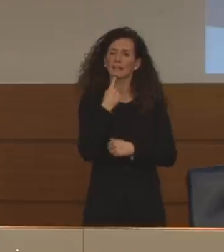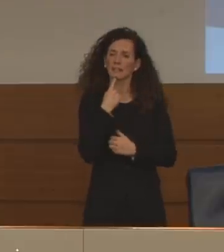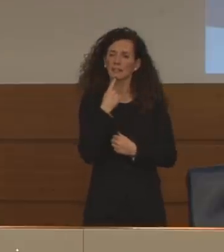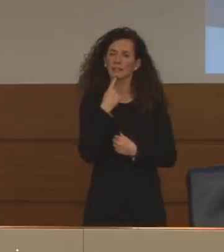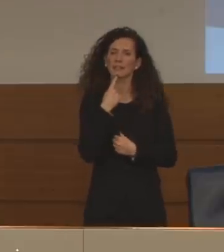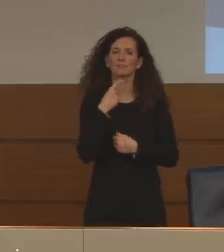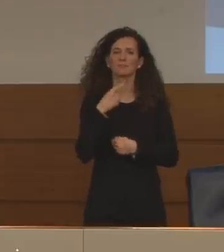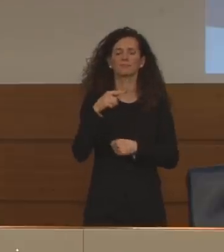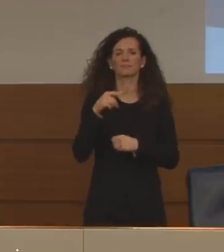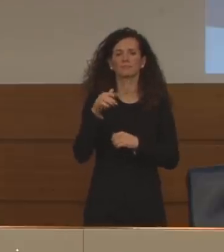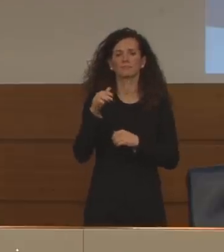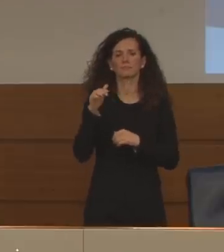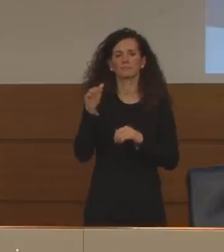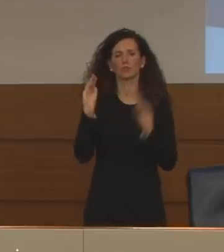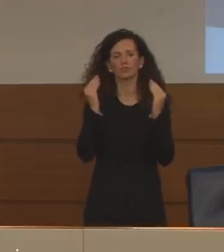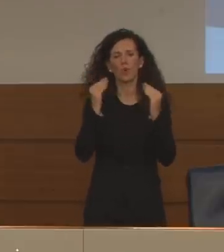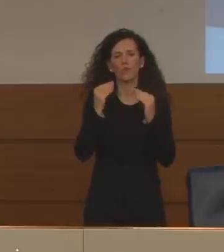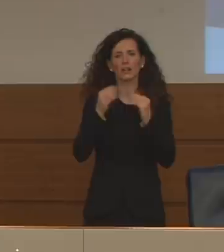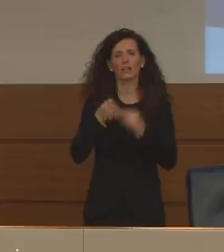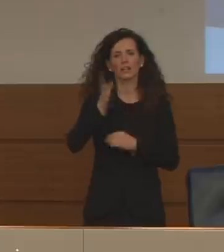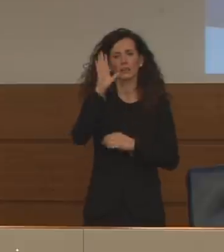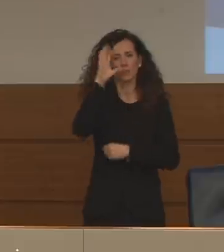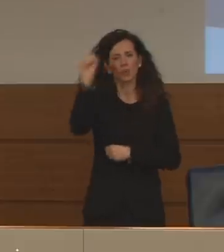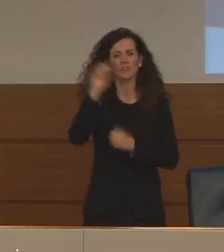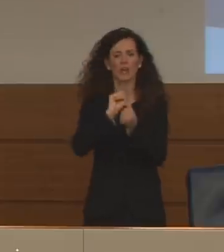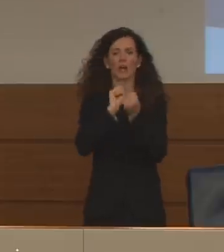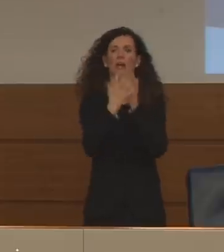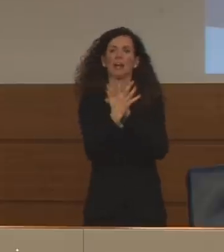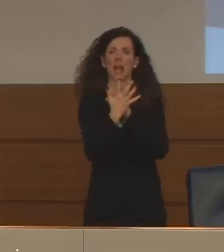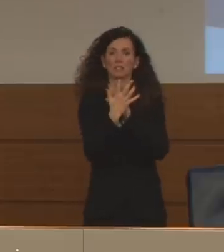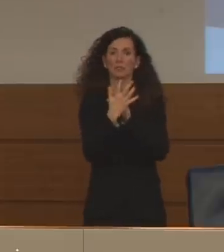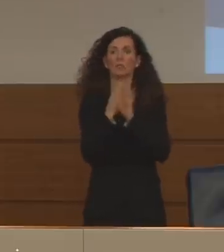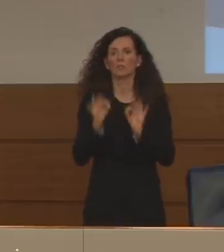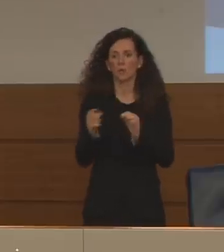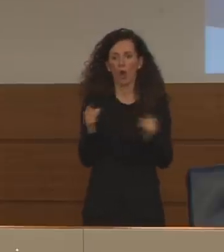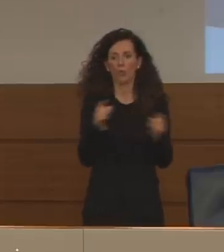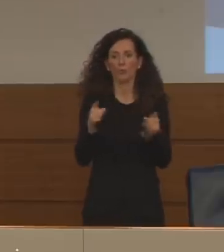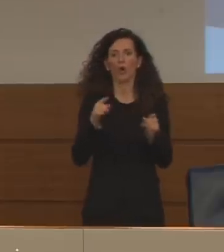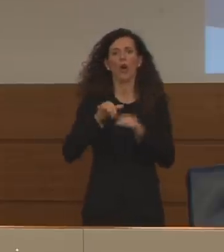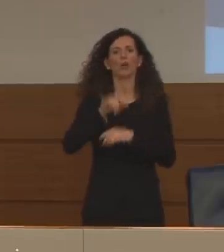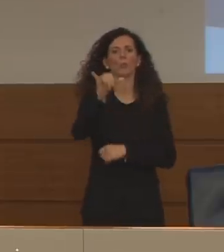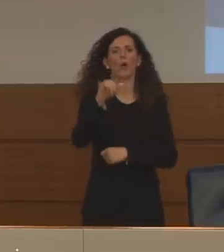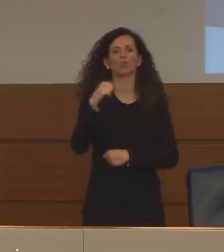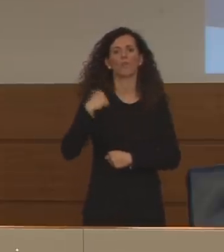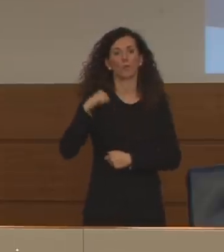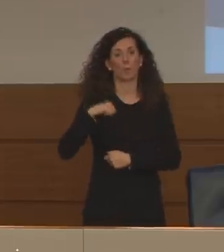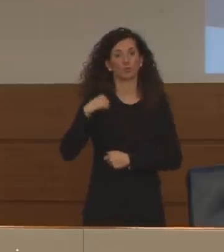Erasmus in questi giorni soprattutto a Fiumicino, per loro sarà consentito lo